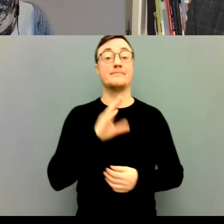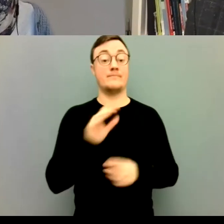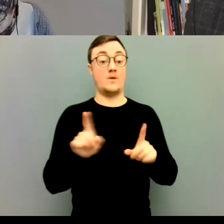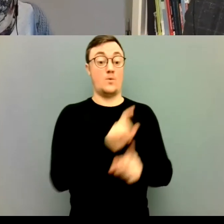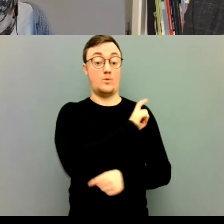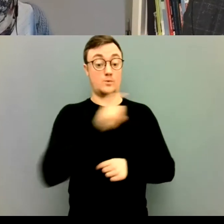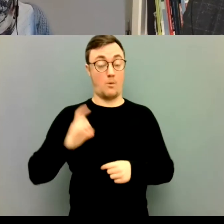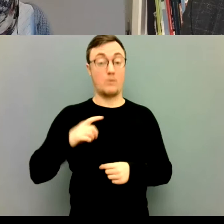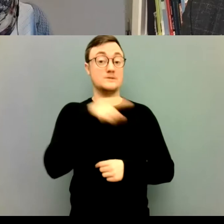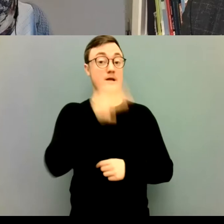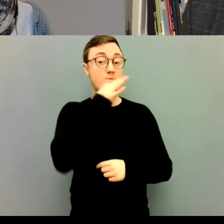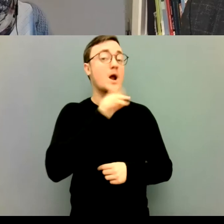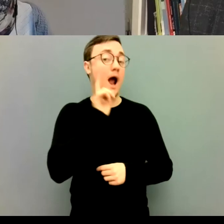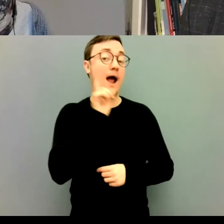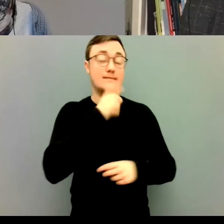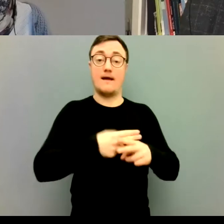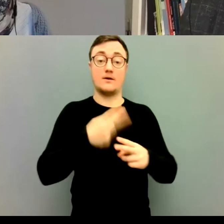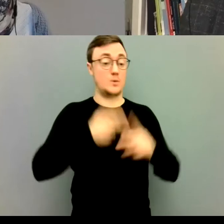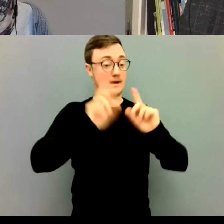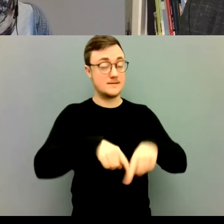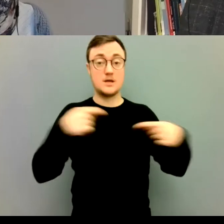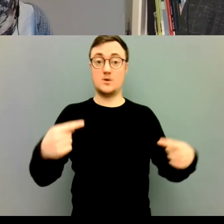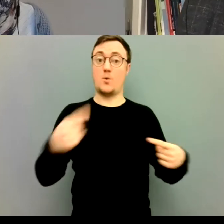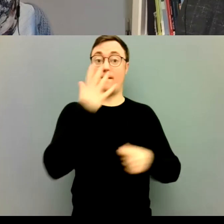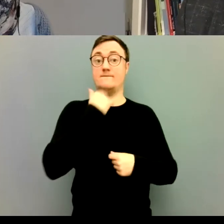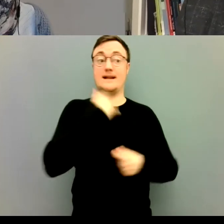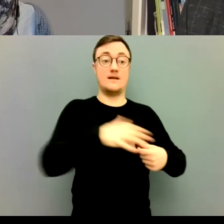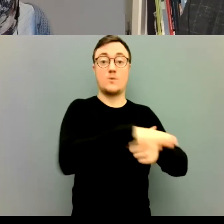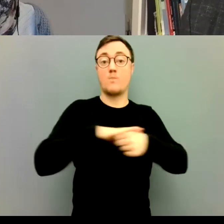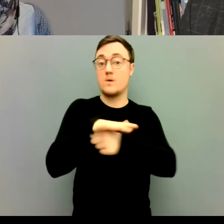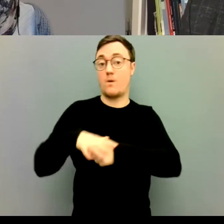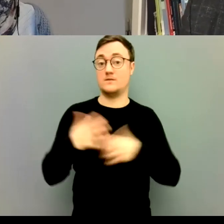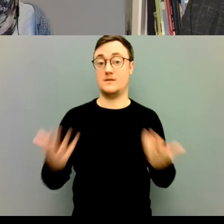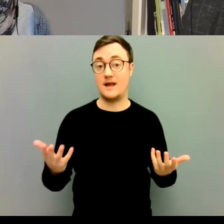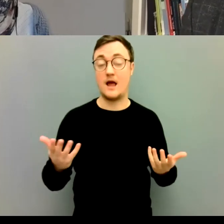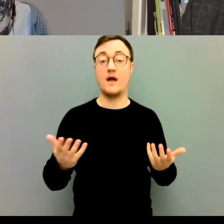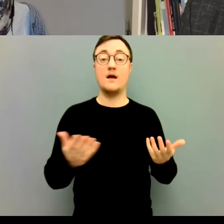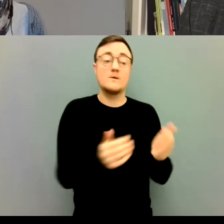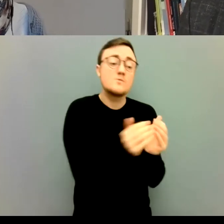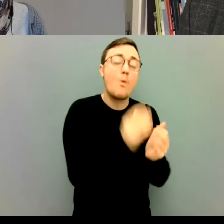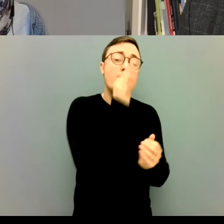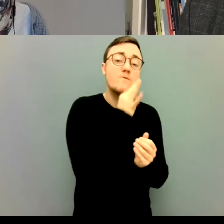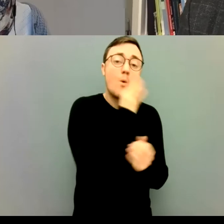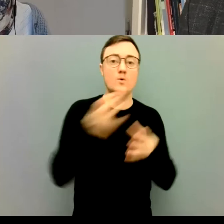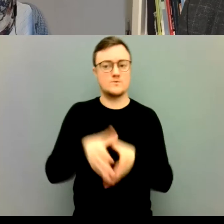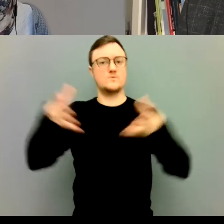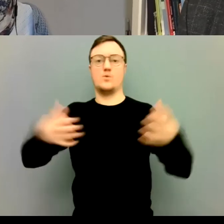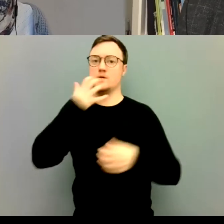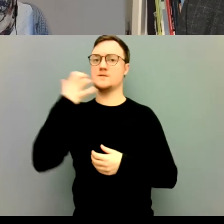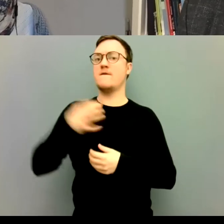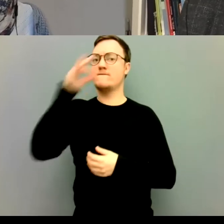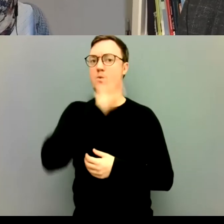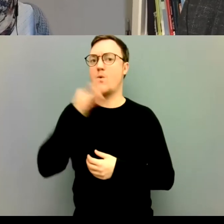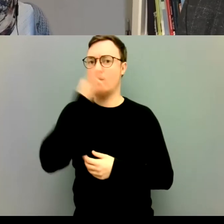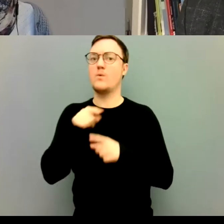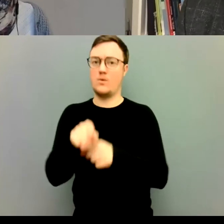Hos oss är frågan hela tiden aktuell, oavsett frågan vi diskuterar.